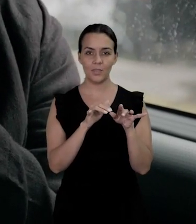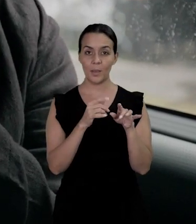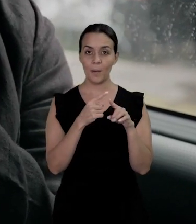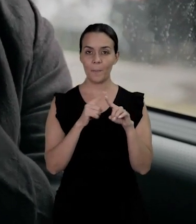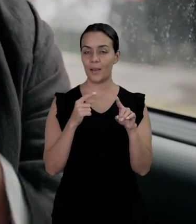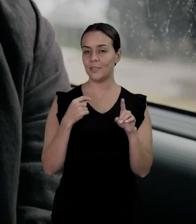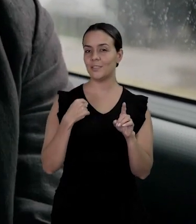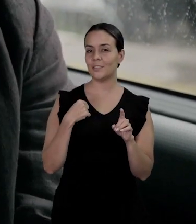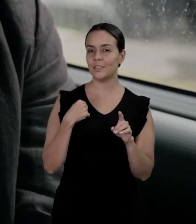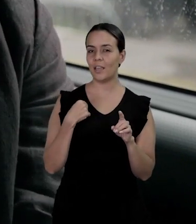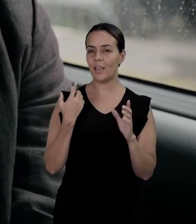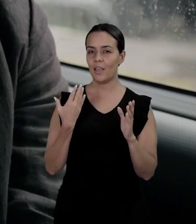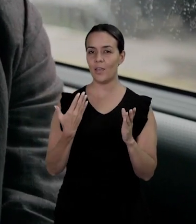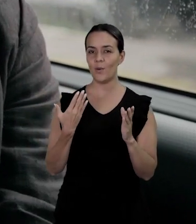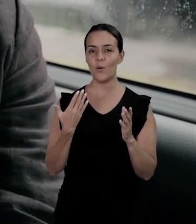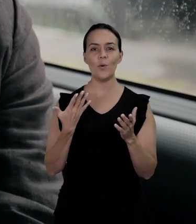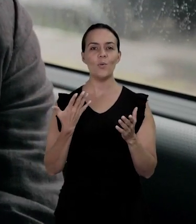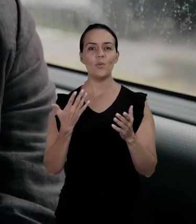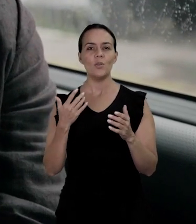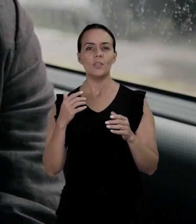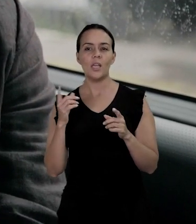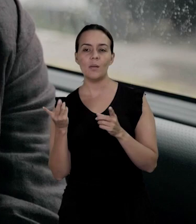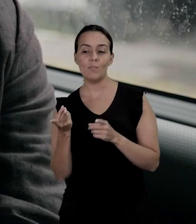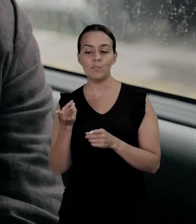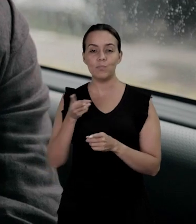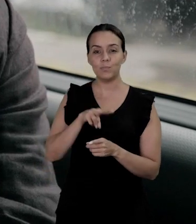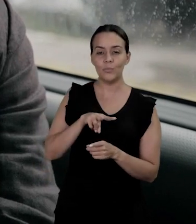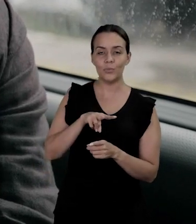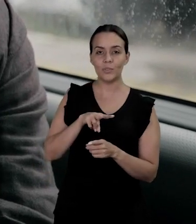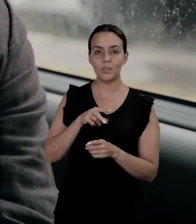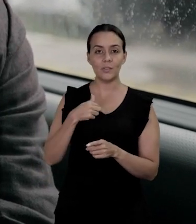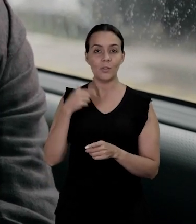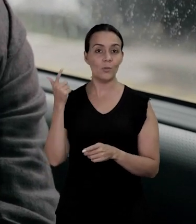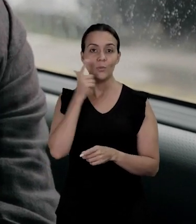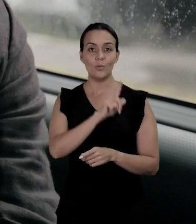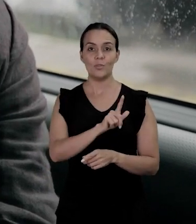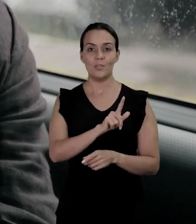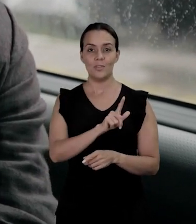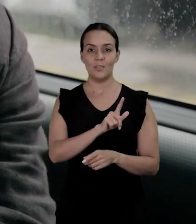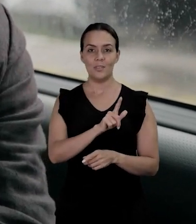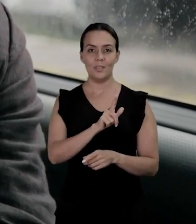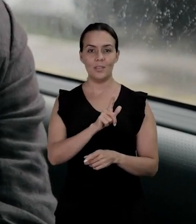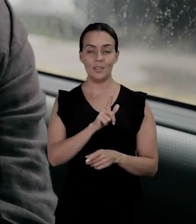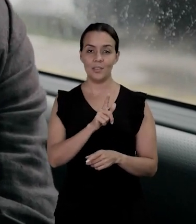eu peguei de frente essa transição, eu não cheguei a trabalhar em redação totalmente analógica,